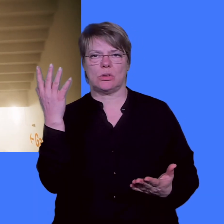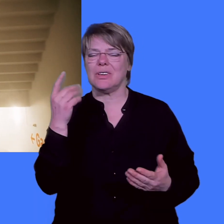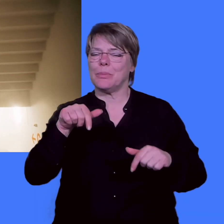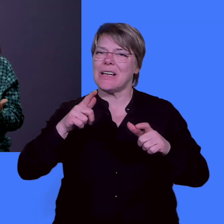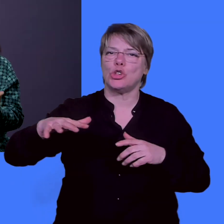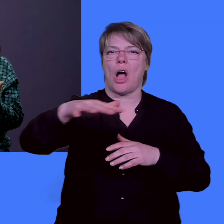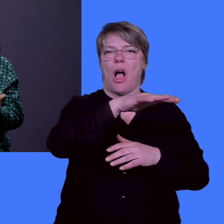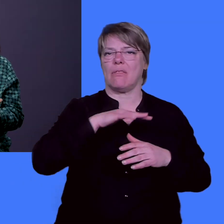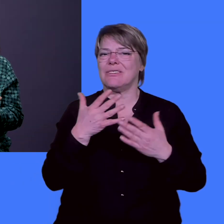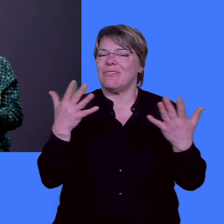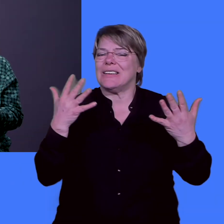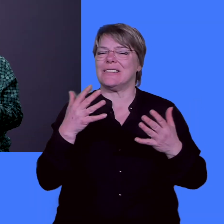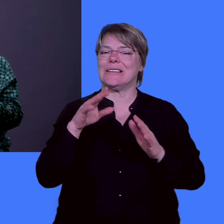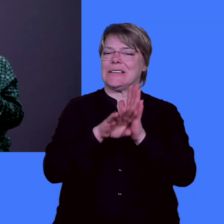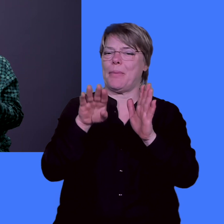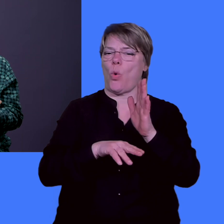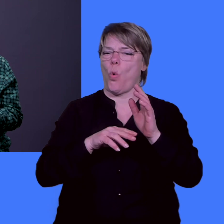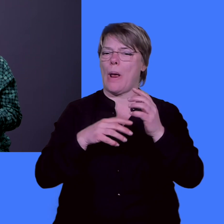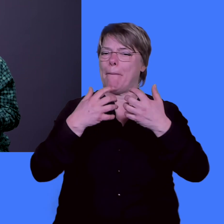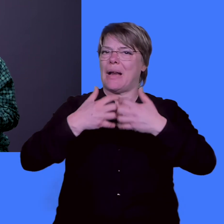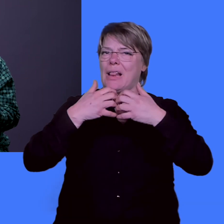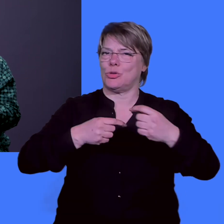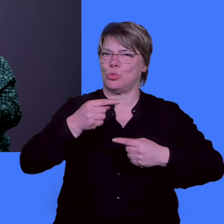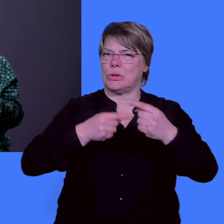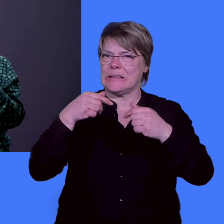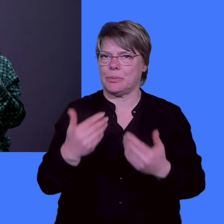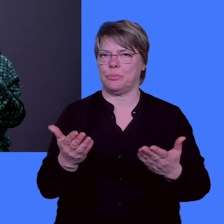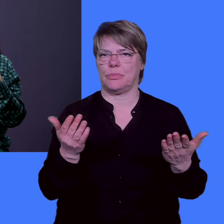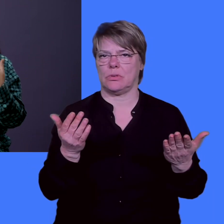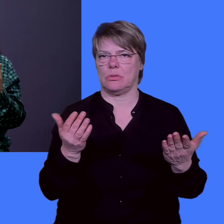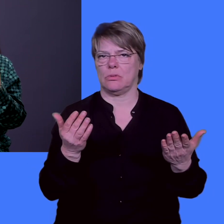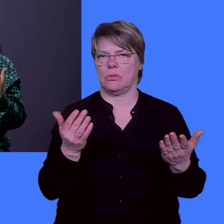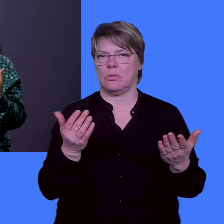es denn in unserer Gesellschaft. Welche Zuschreibungen gibt es und welche Kinder